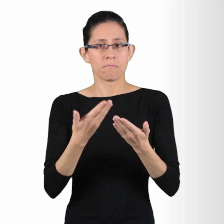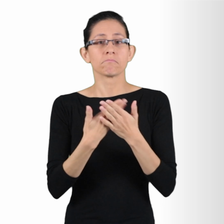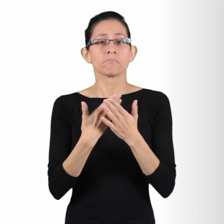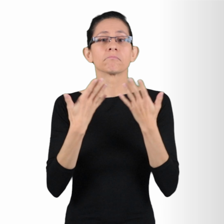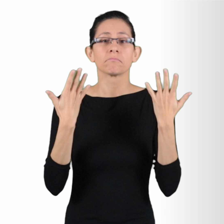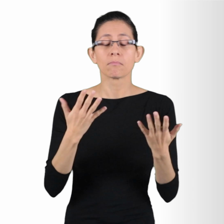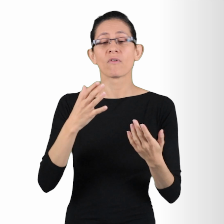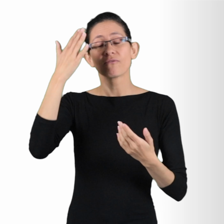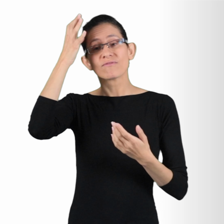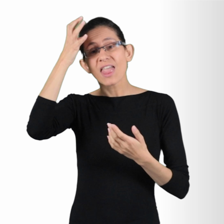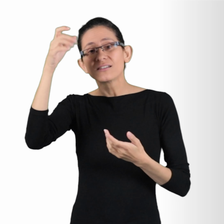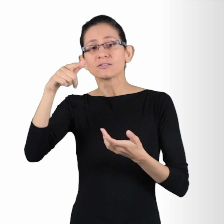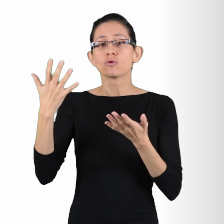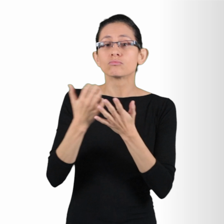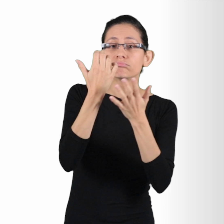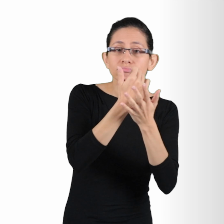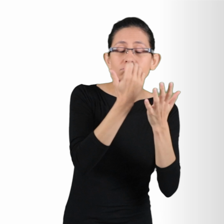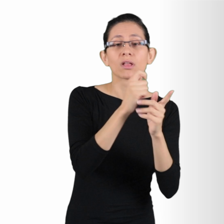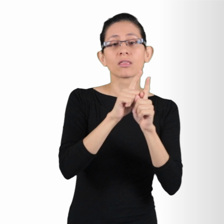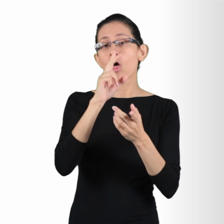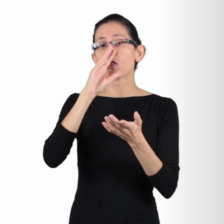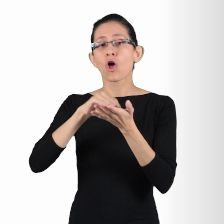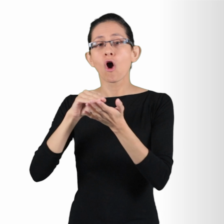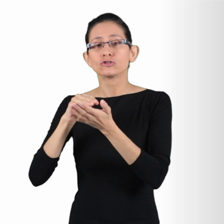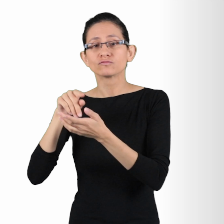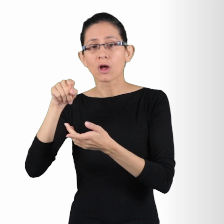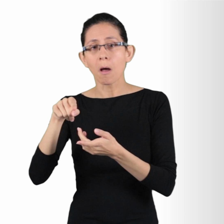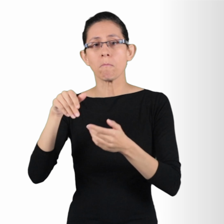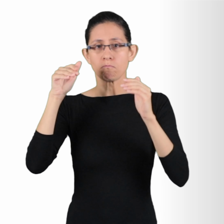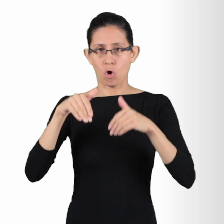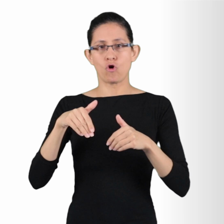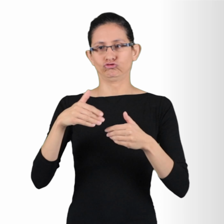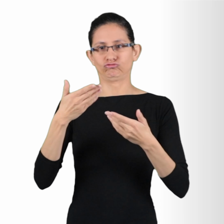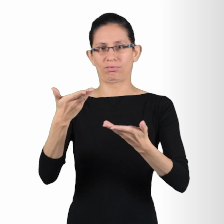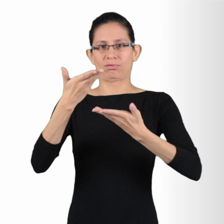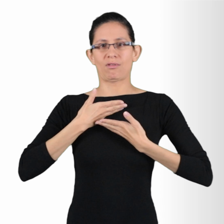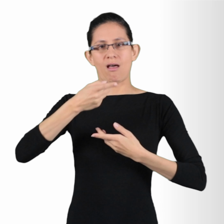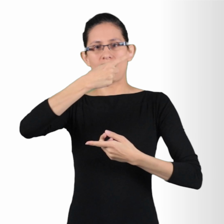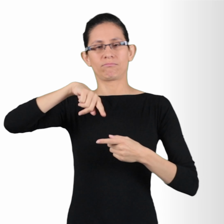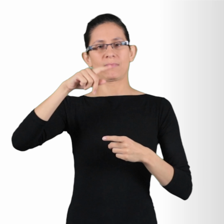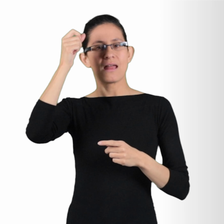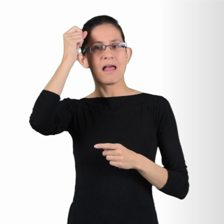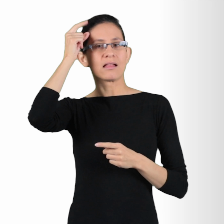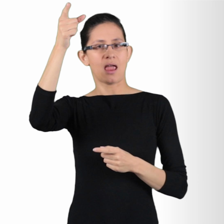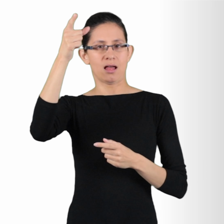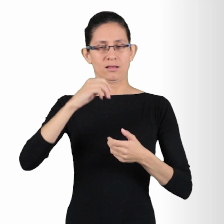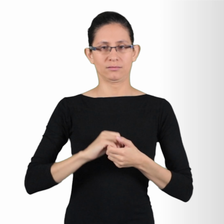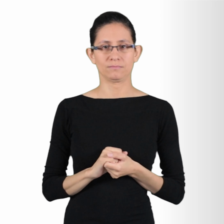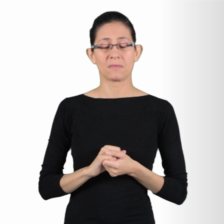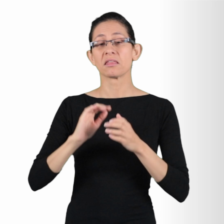ponieważ zdobywanie wiedzy i doświadczeń w życiu może zrobić z nas ludzi inteligentnych,